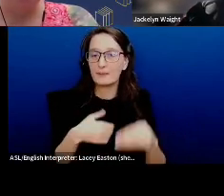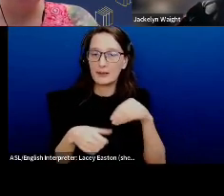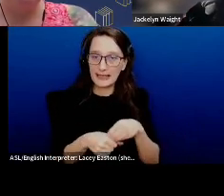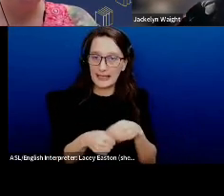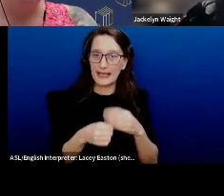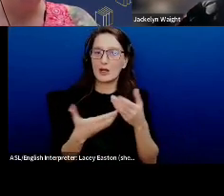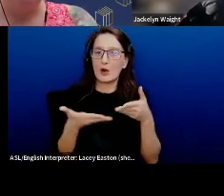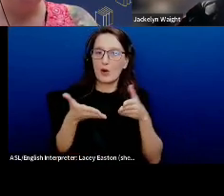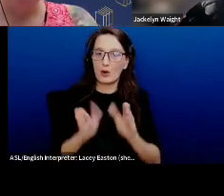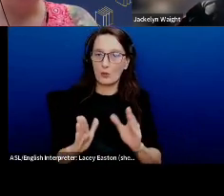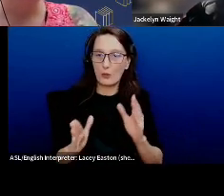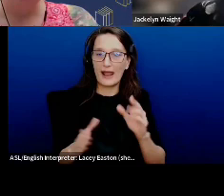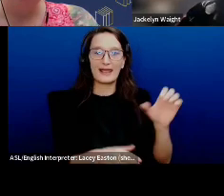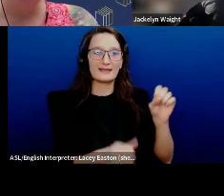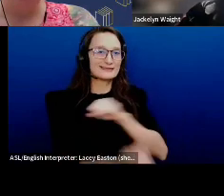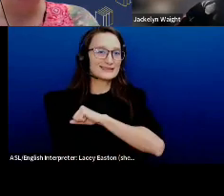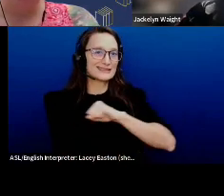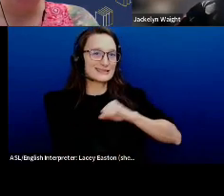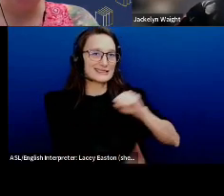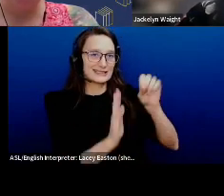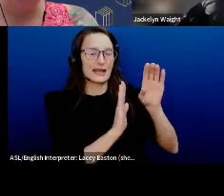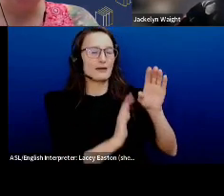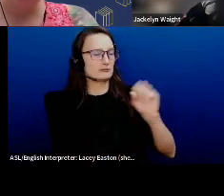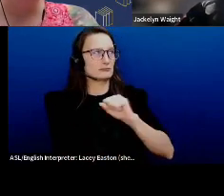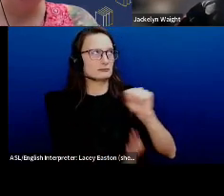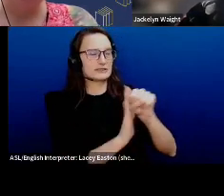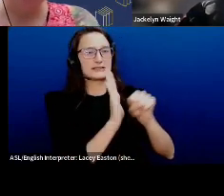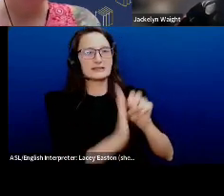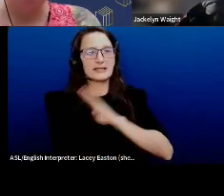junta estatal de educación, para otros alumnos con discapacidades matriculados